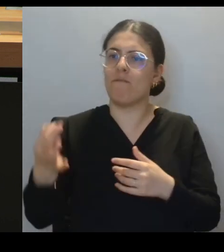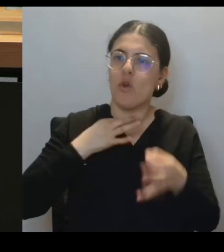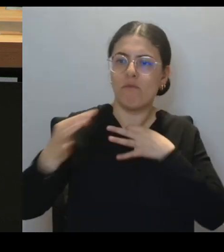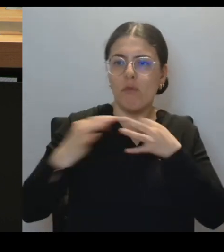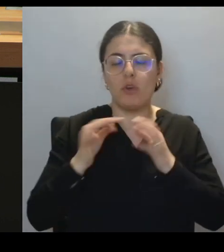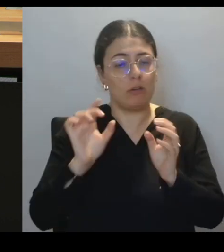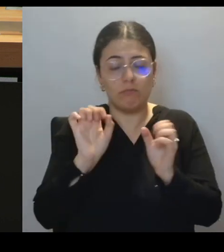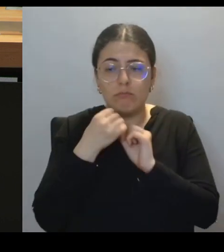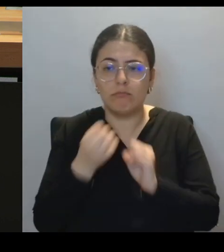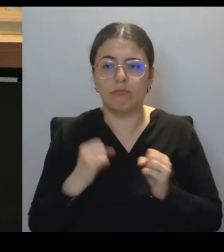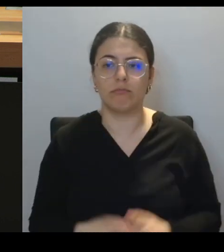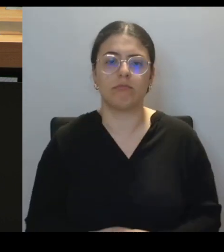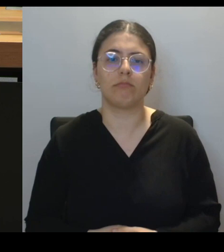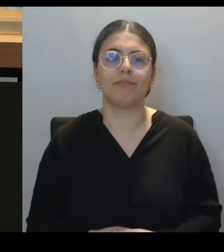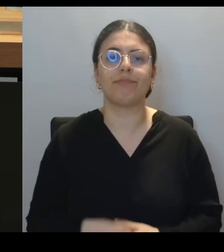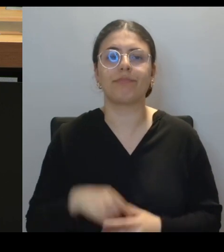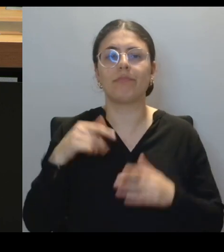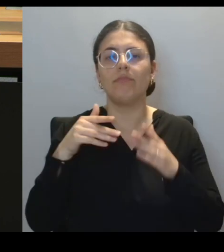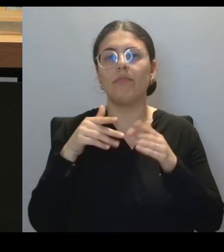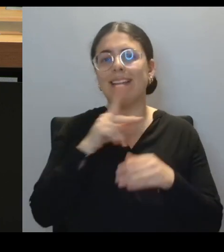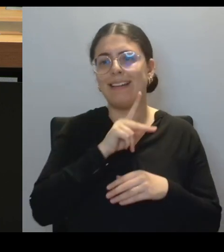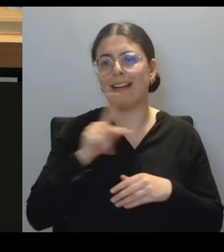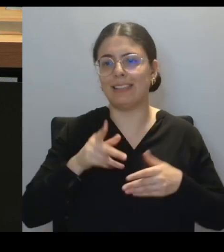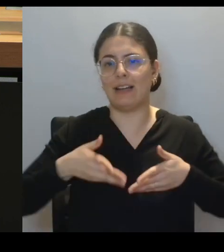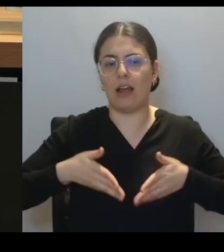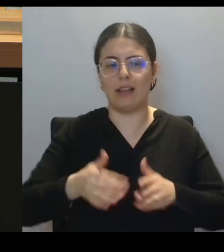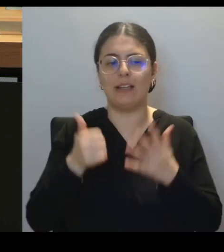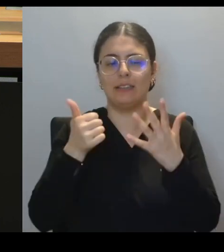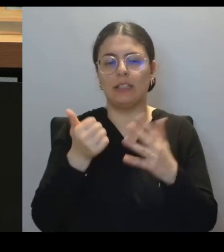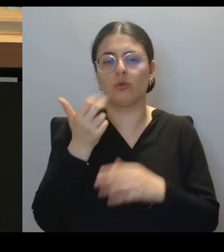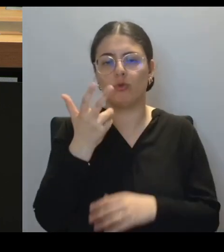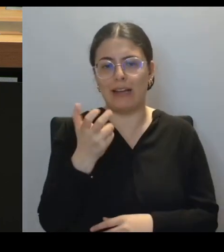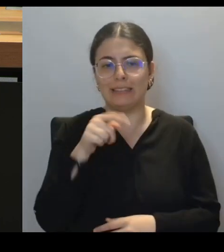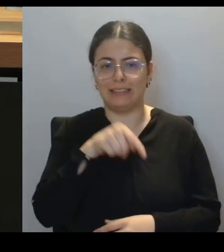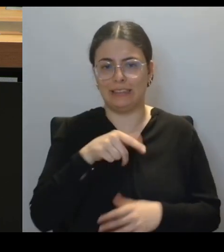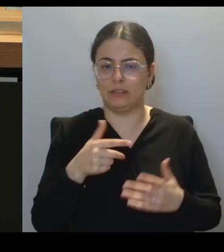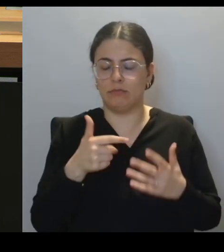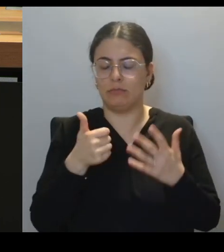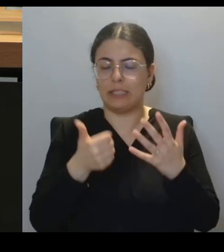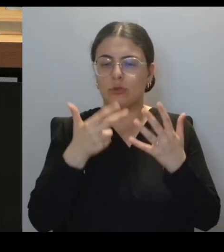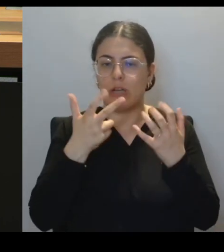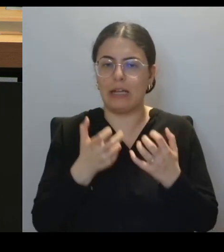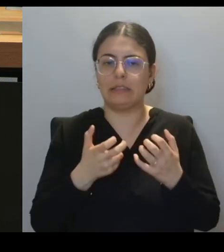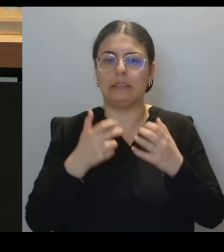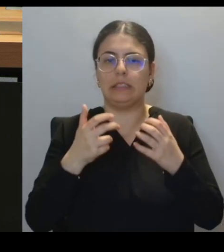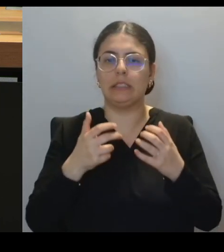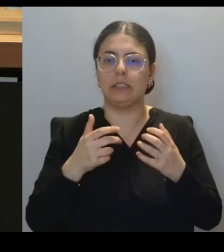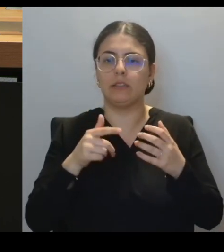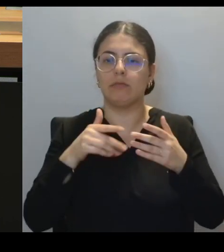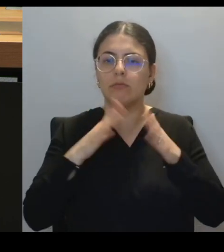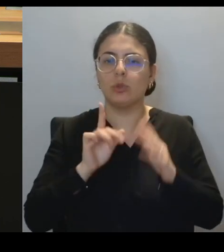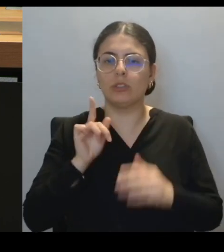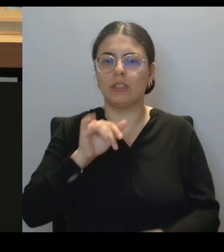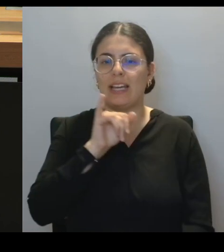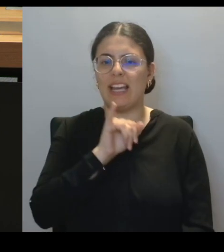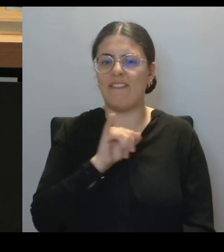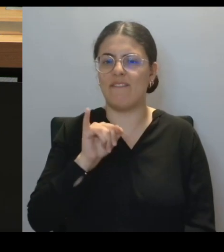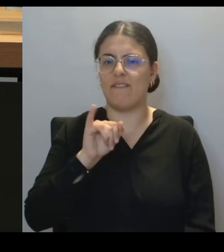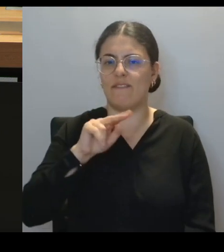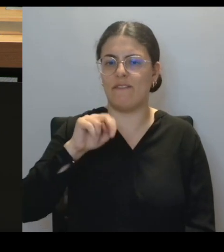eigentlich Infantilenhaus heißen, denn es wird von Menschen bewohnt, die sich die nicht erwachsen werden wollen, die sich den